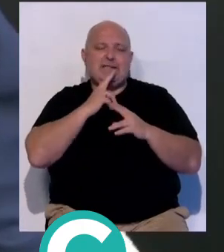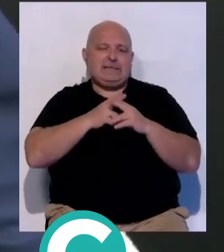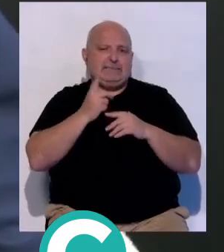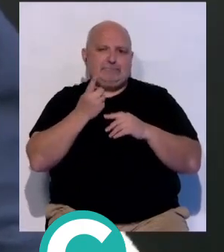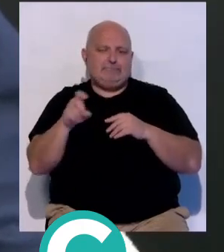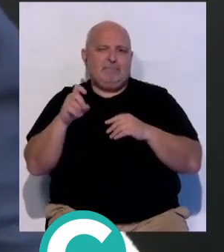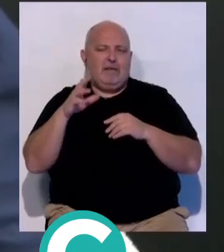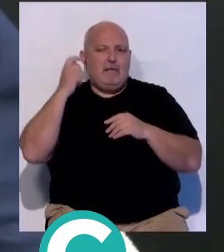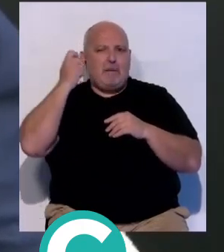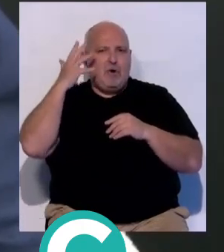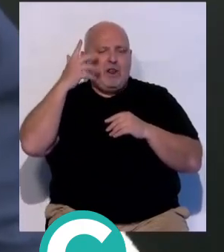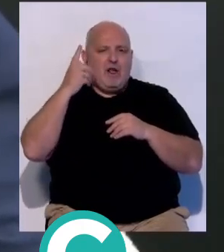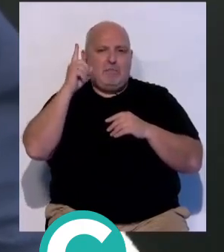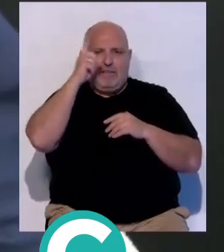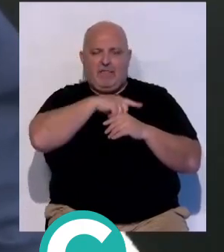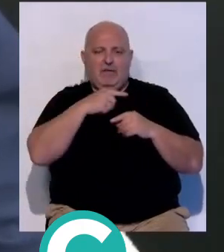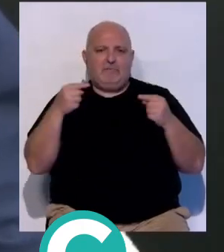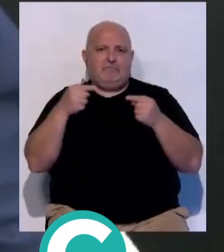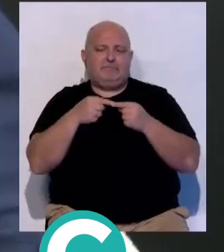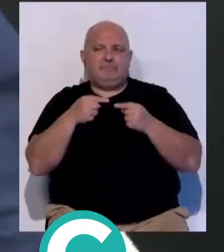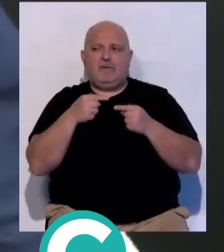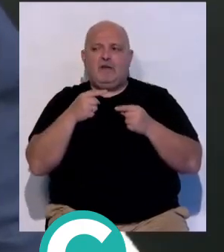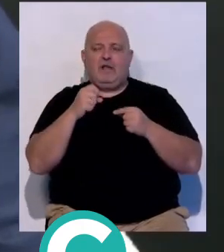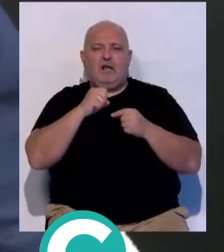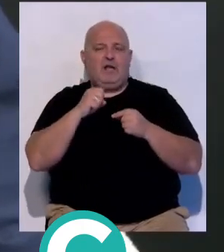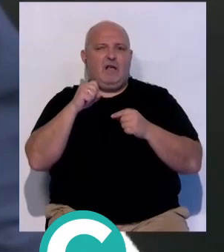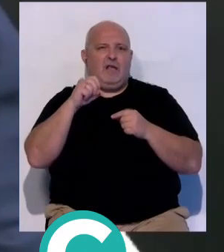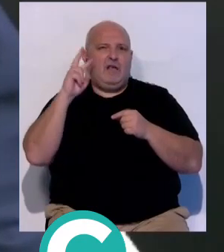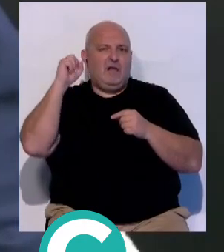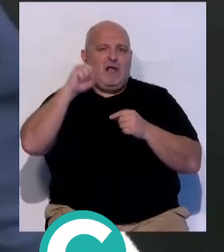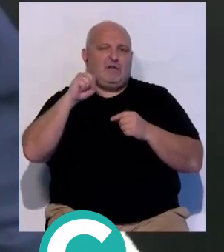con el Real Madrid pues estaban cantando del Barcelona no sé en allí en el campo de un partido